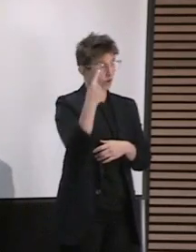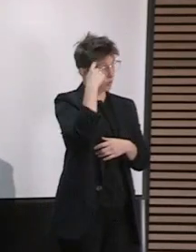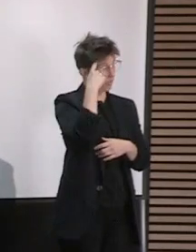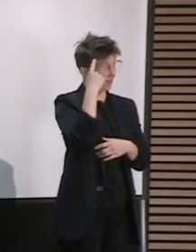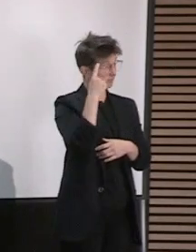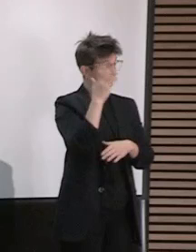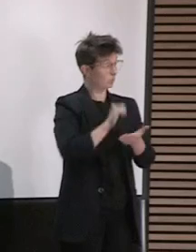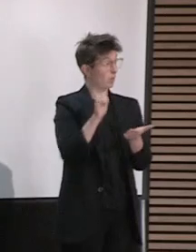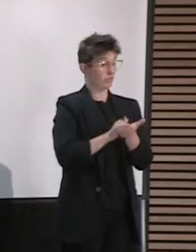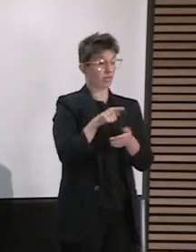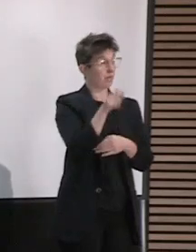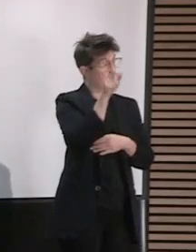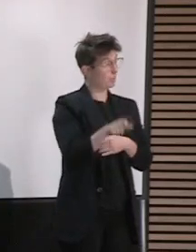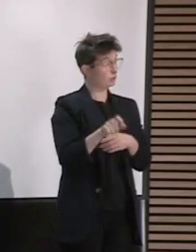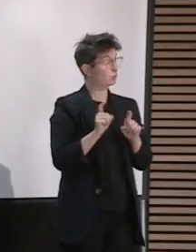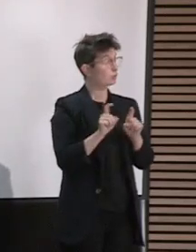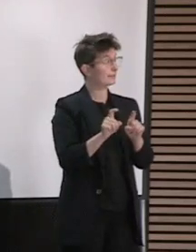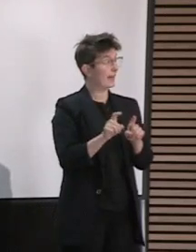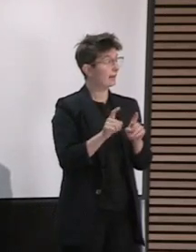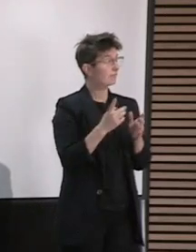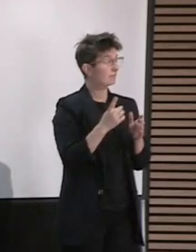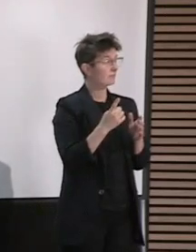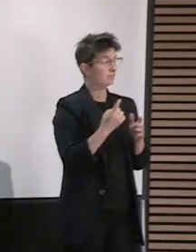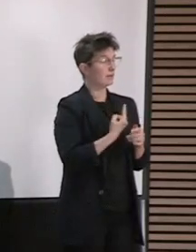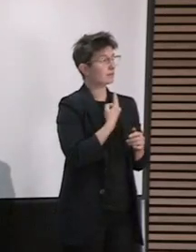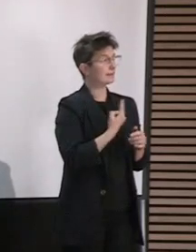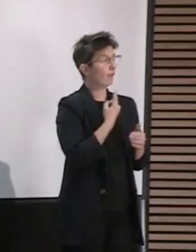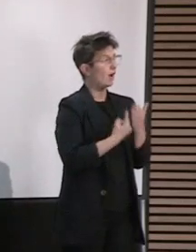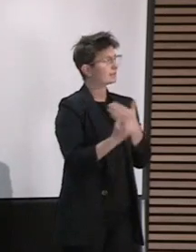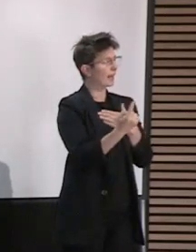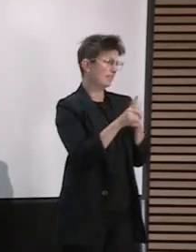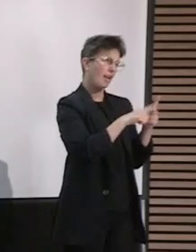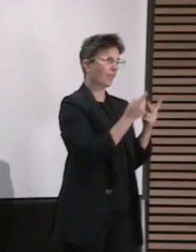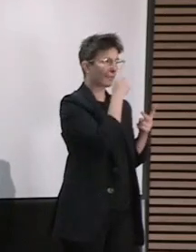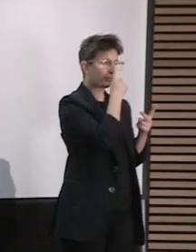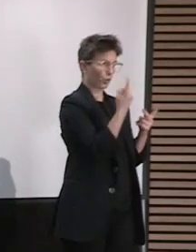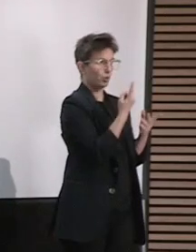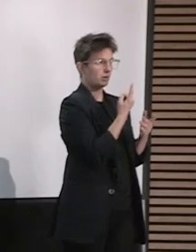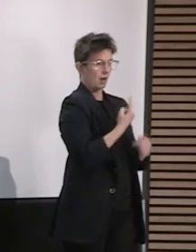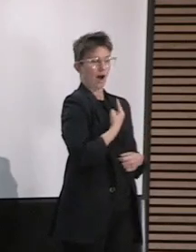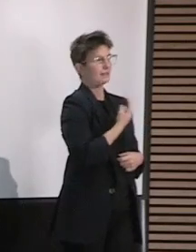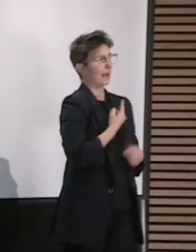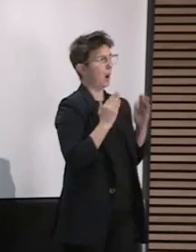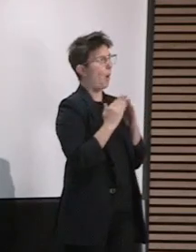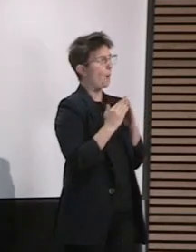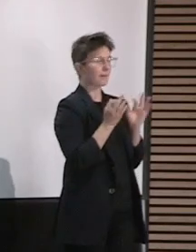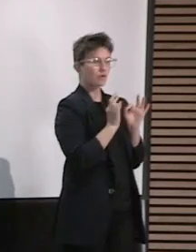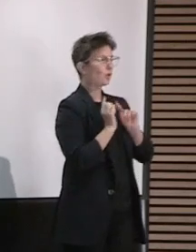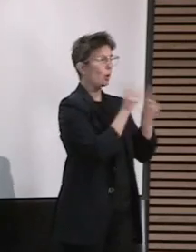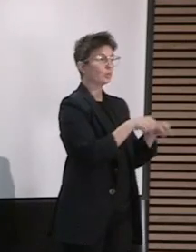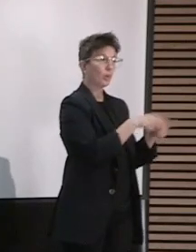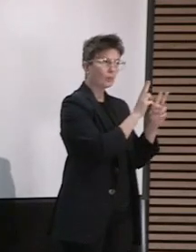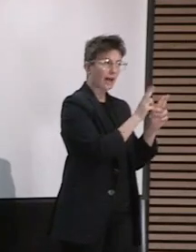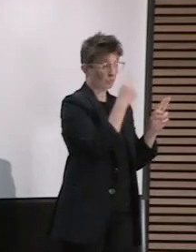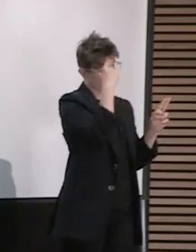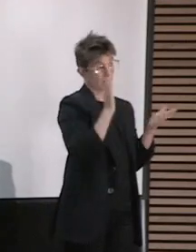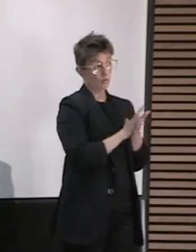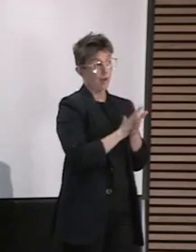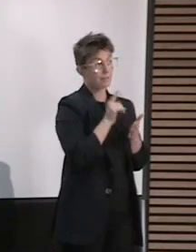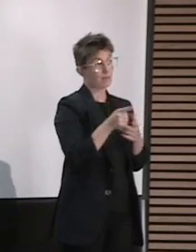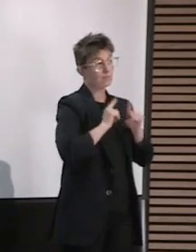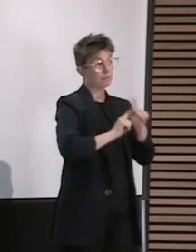hononga He- he hononga. He